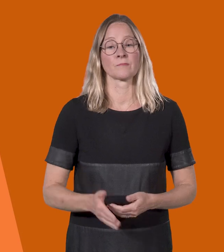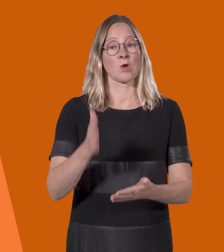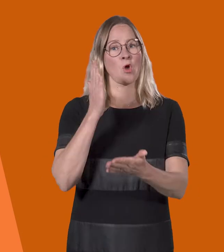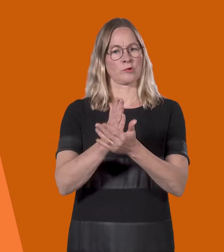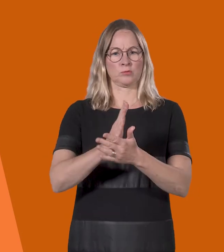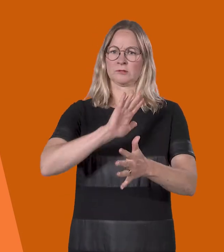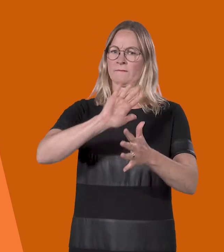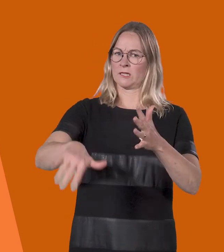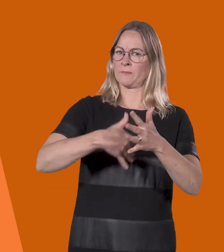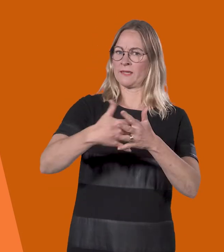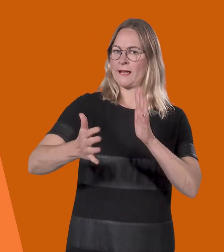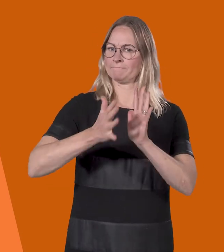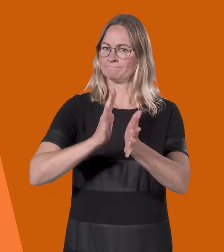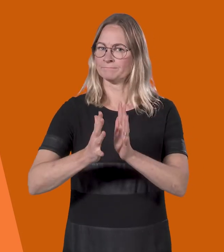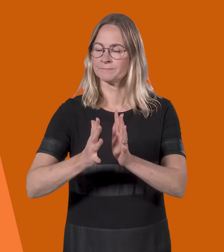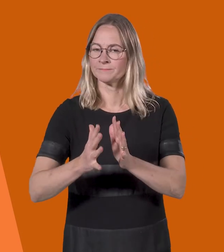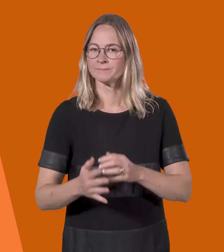Oikeus viittomakieleen.